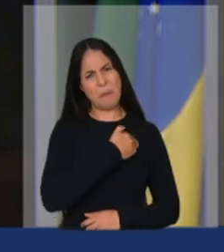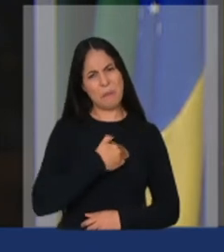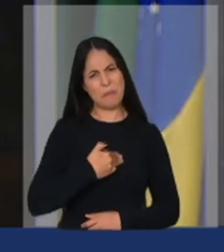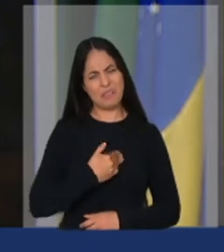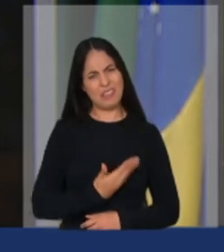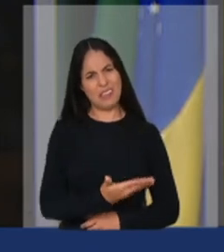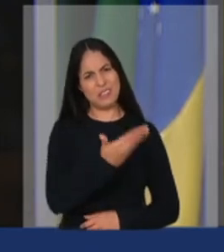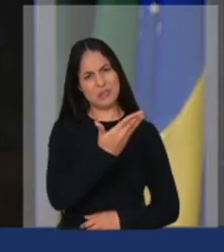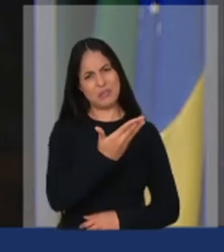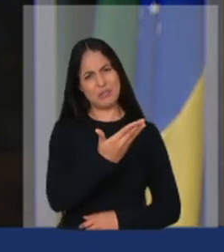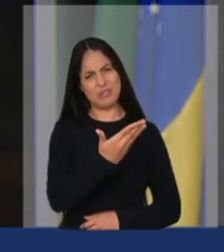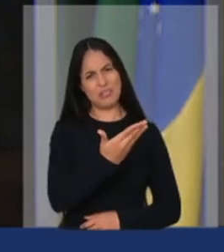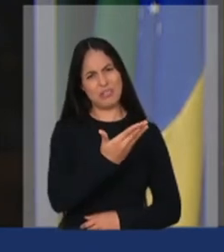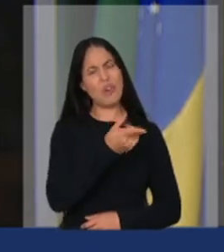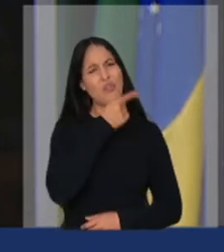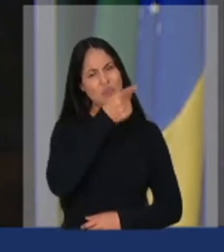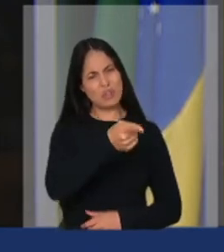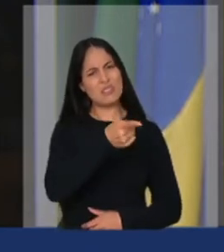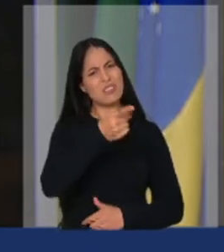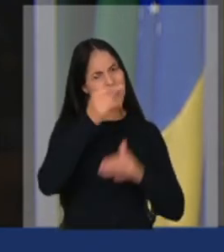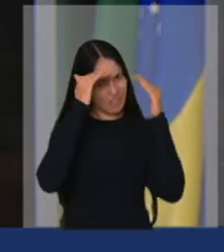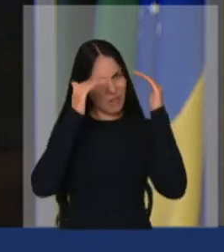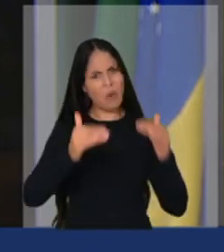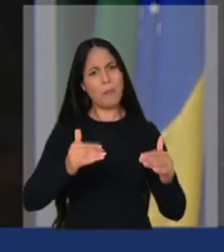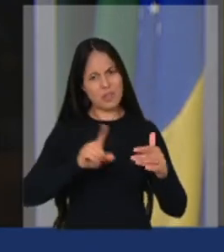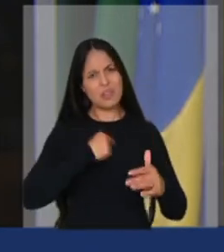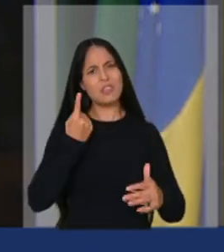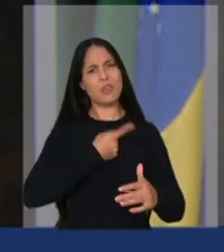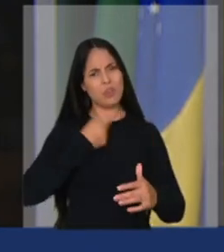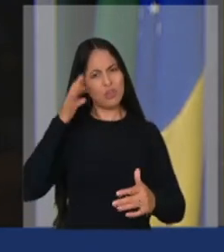NÃO VAI INFLUENCIAR EM NADA ESTAREMOS VOTANDO NA COMISSÃO ESPECIAL, A POSSIBILIDADE DE VITÓRIA AUMENTOU BASTANTE NAS